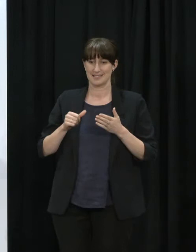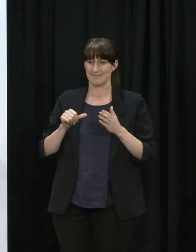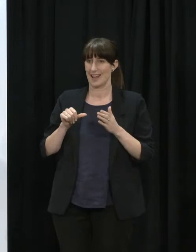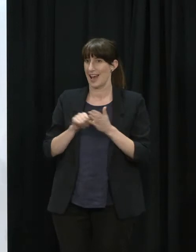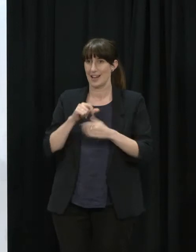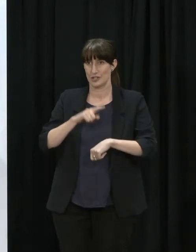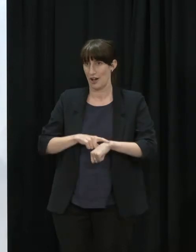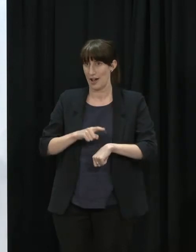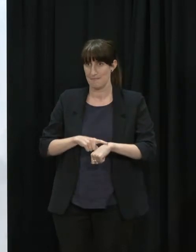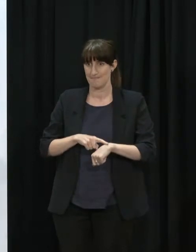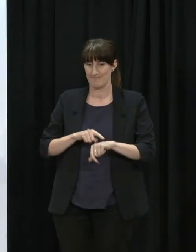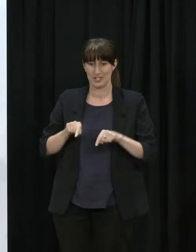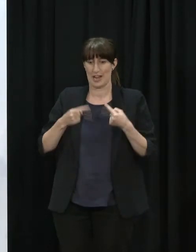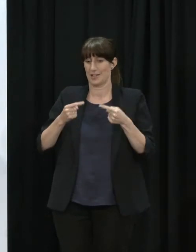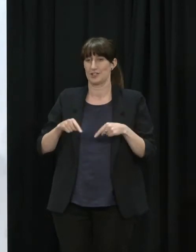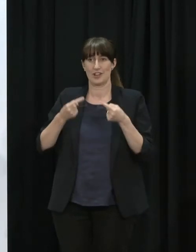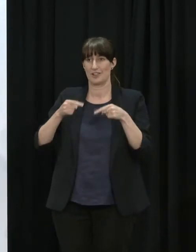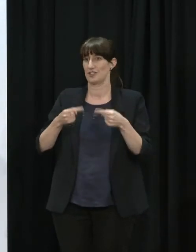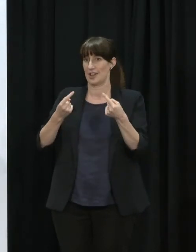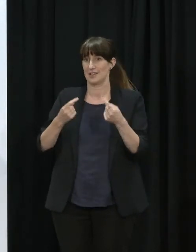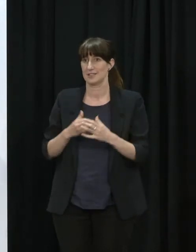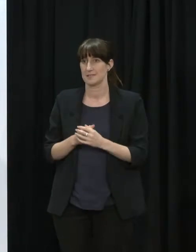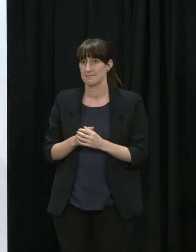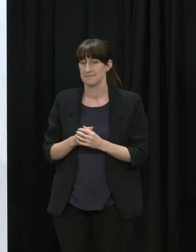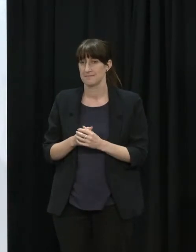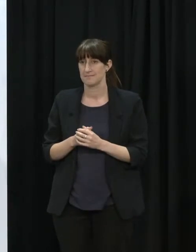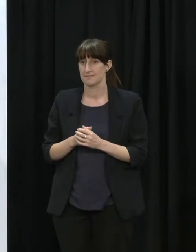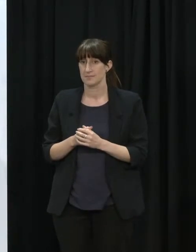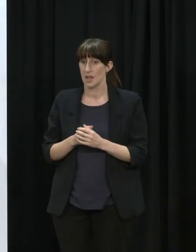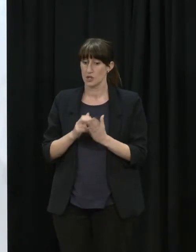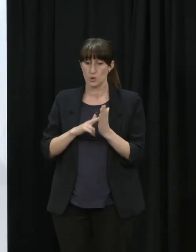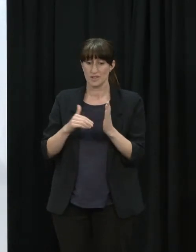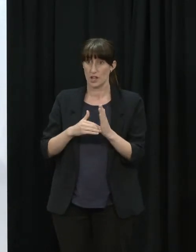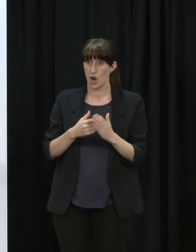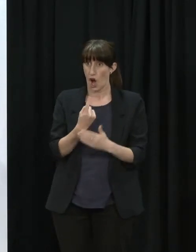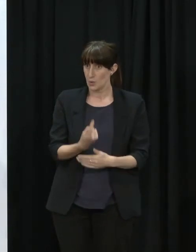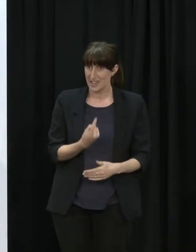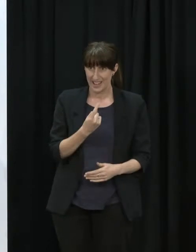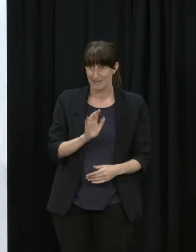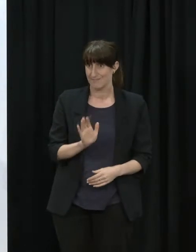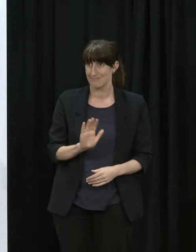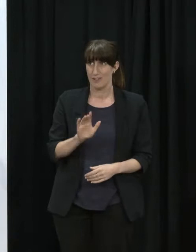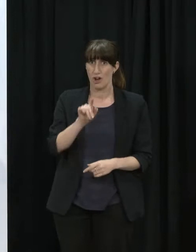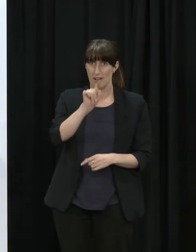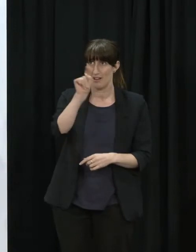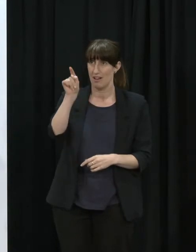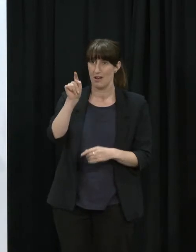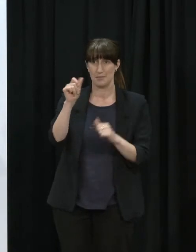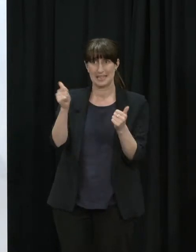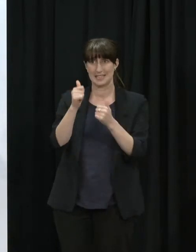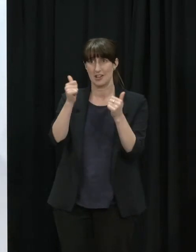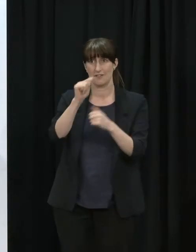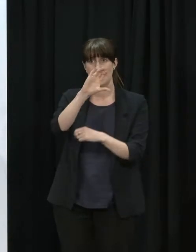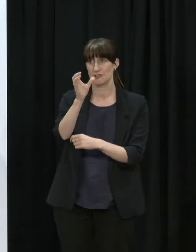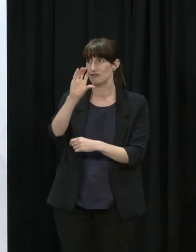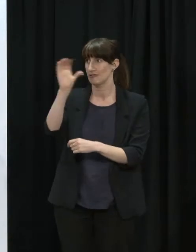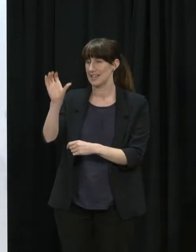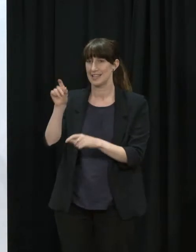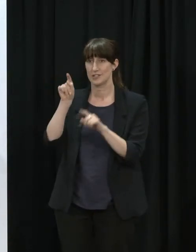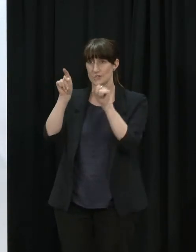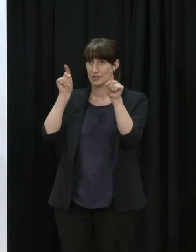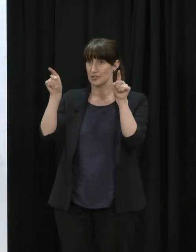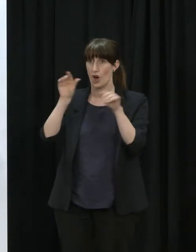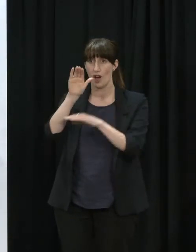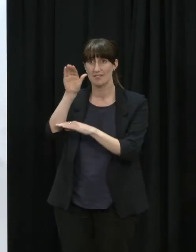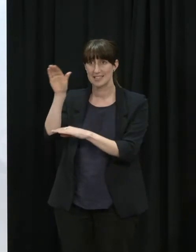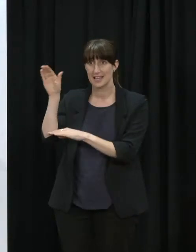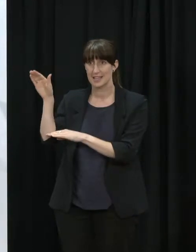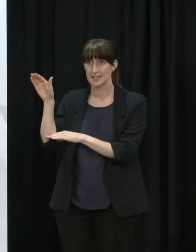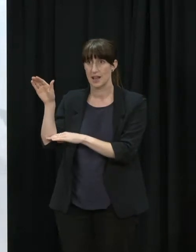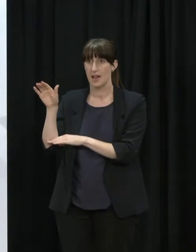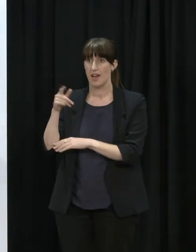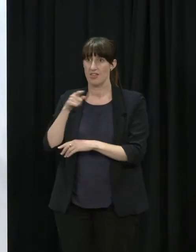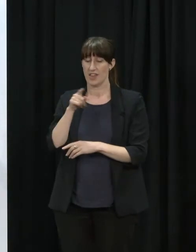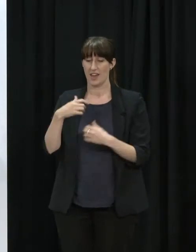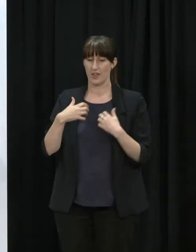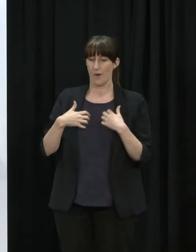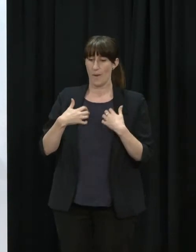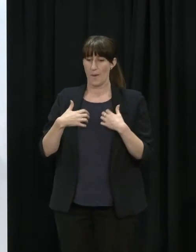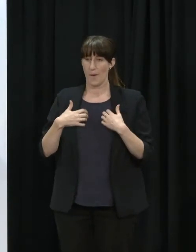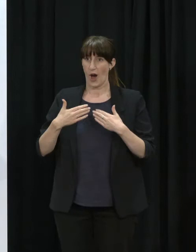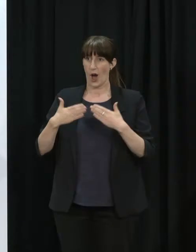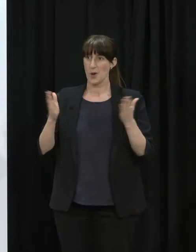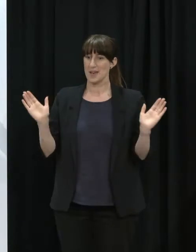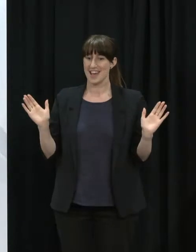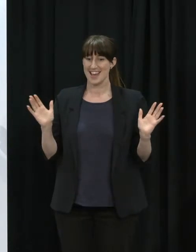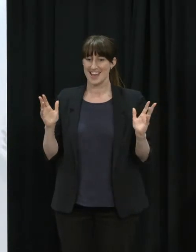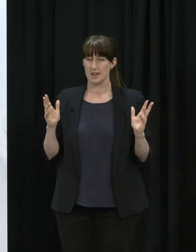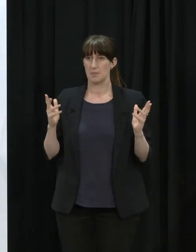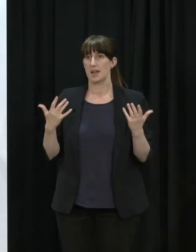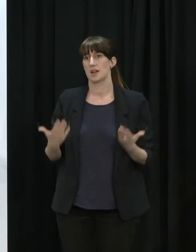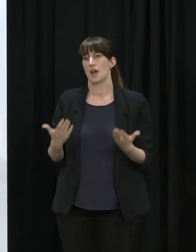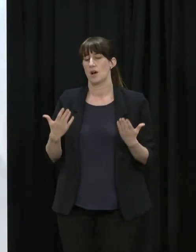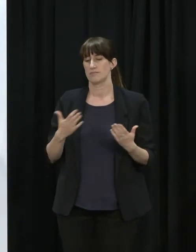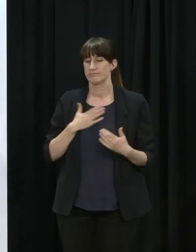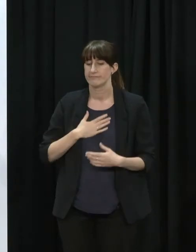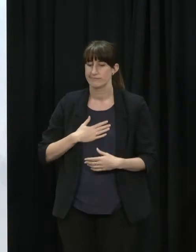haere tonu whai hua. (kaore e